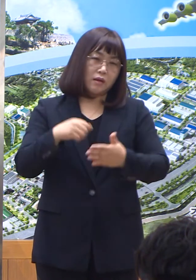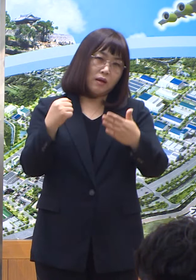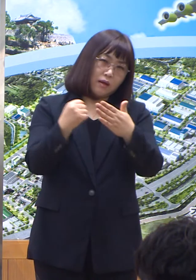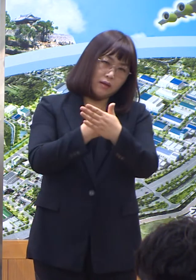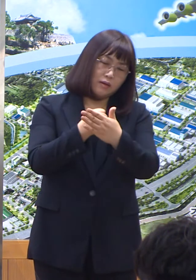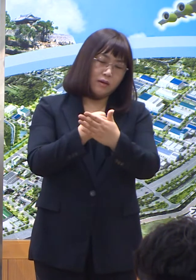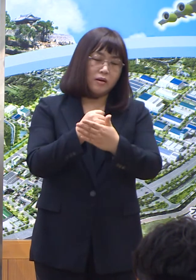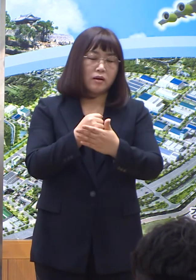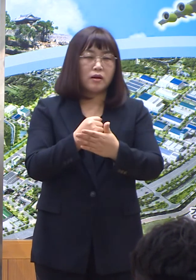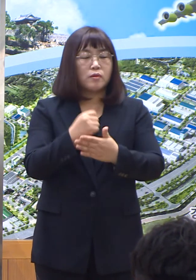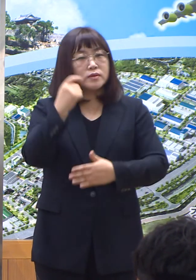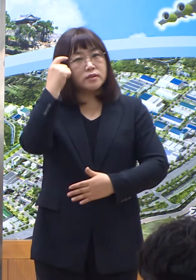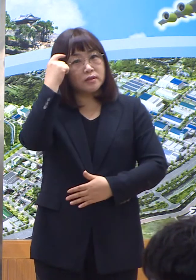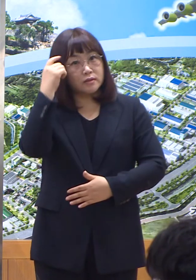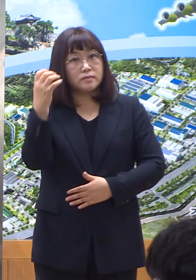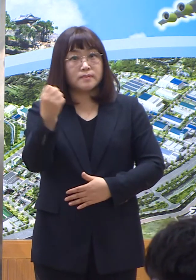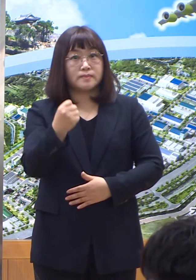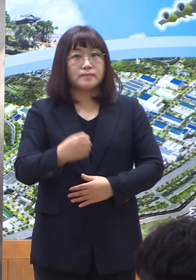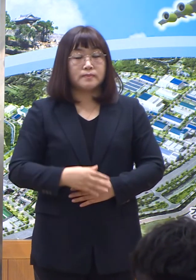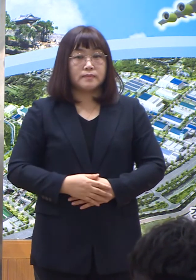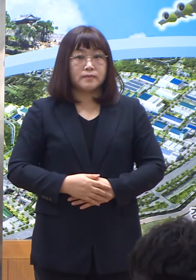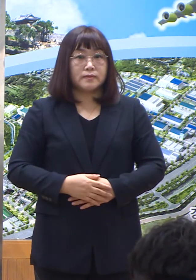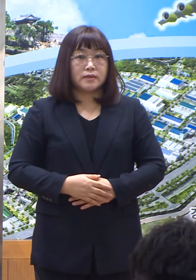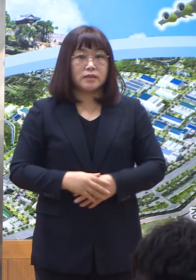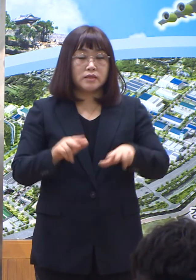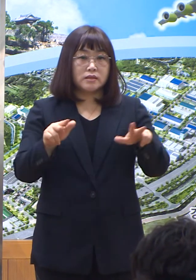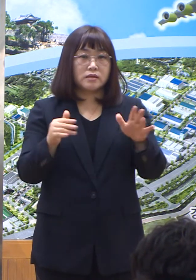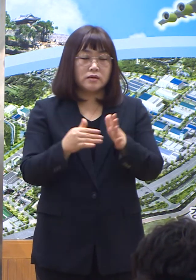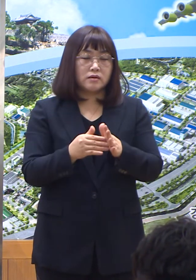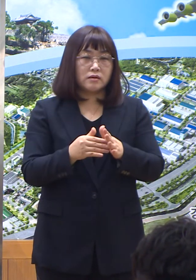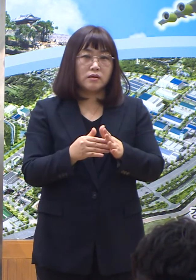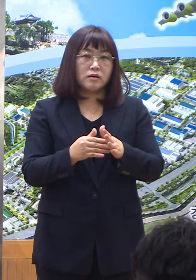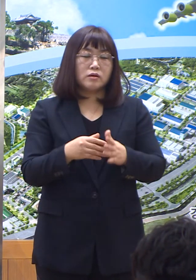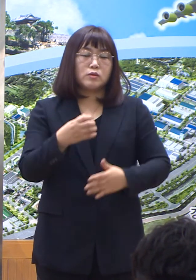생각듭니다 사상 주의한다 드러날 곰이 상당히